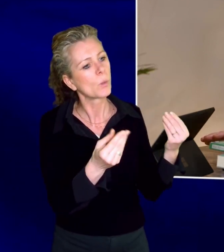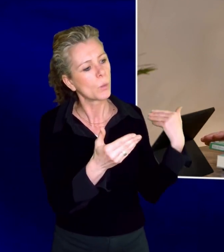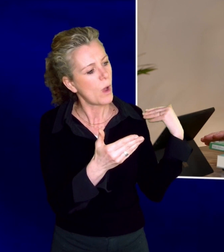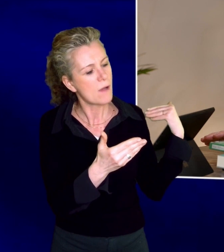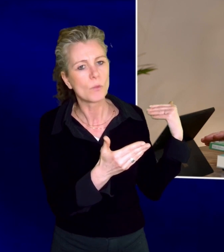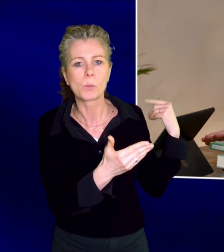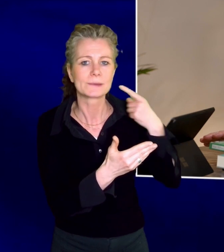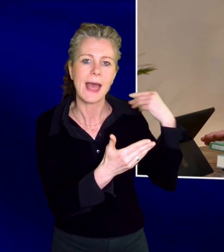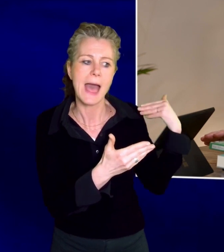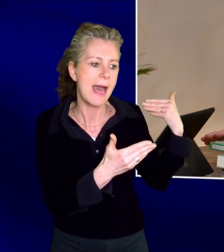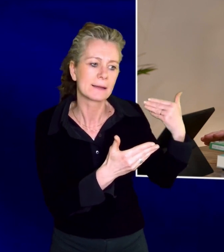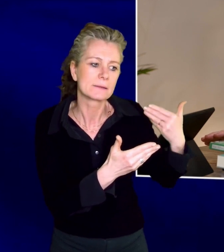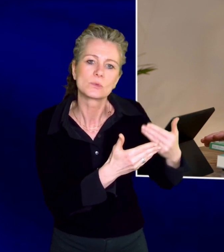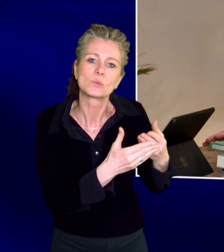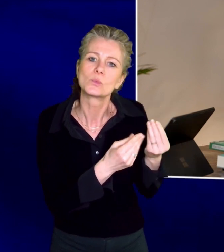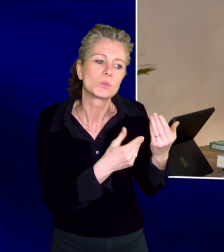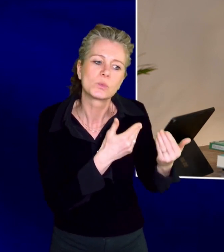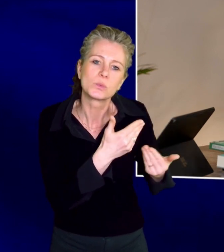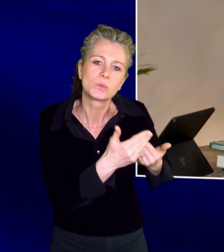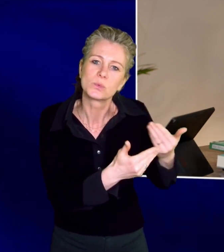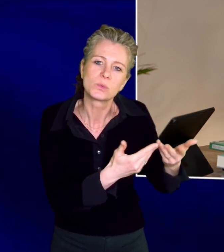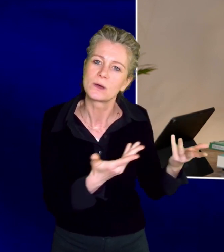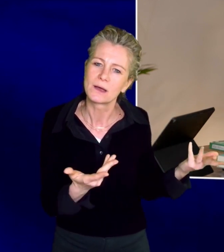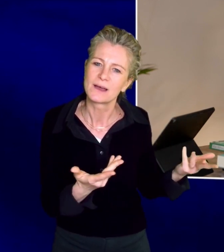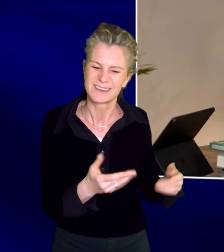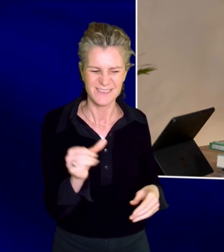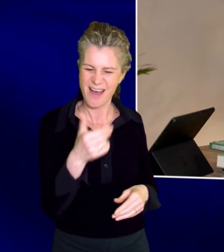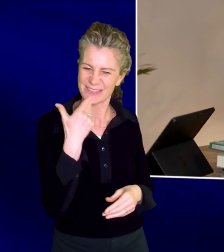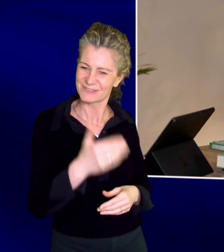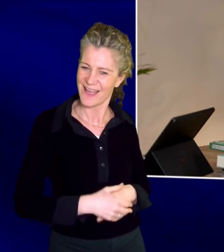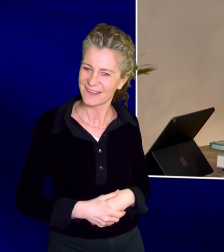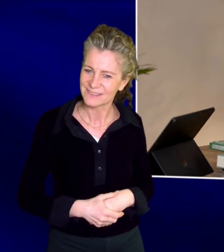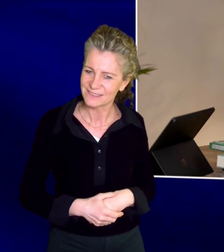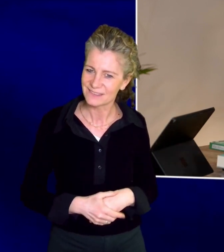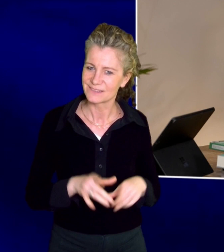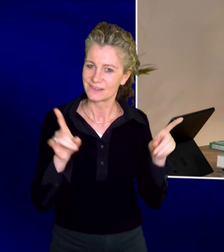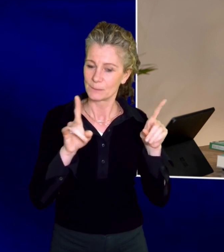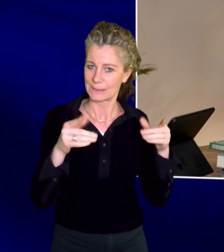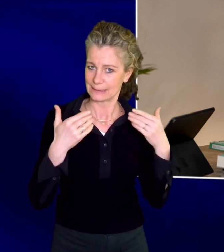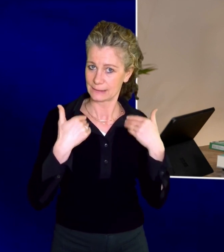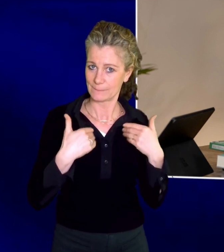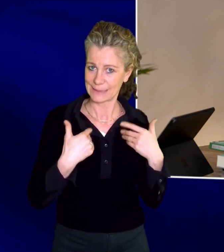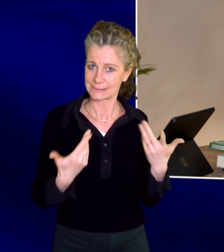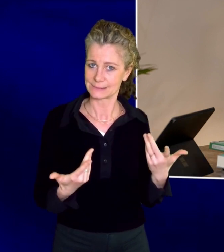Da's een heel ander soort vraag. Dat geeft de mensen een uitnodiging...